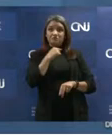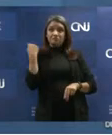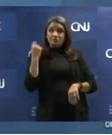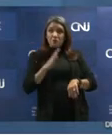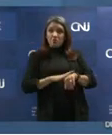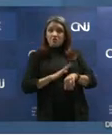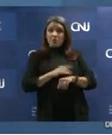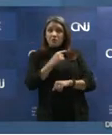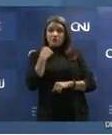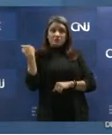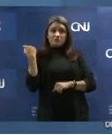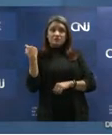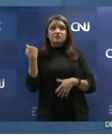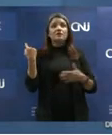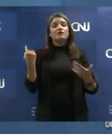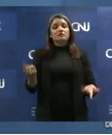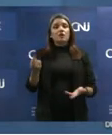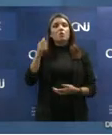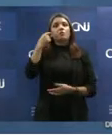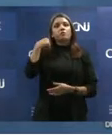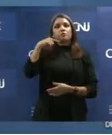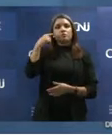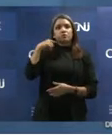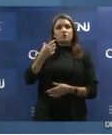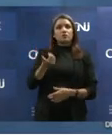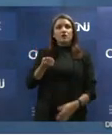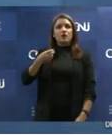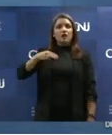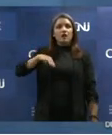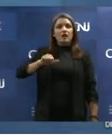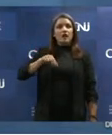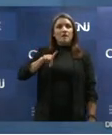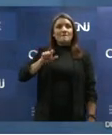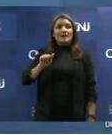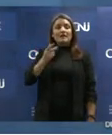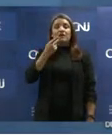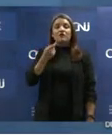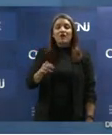E a minha colega Doutora Amanda Stefan, defendeu a tese da decadência